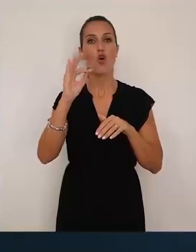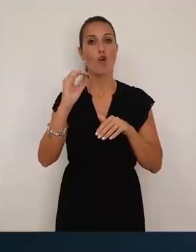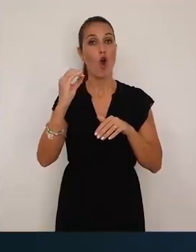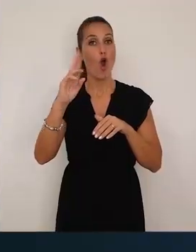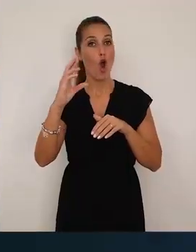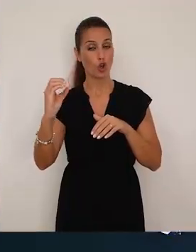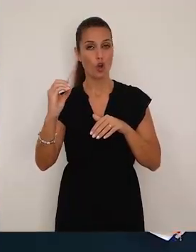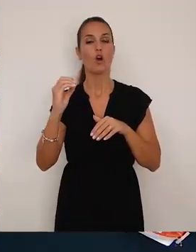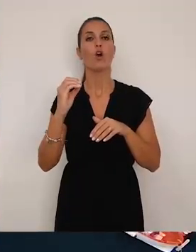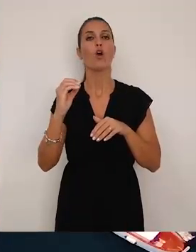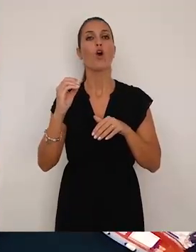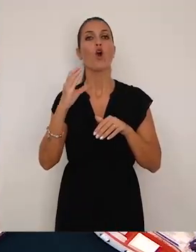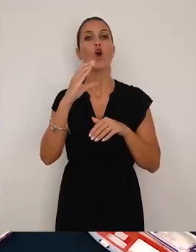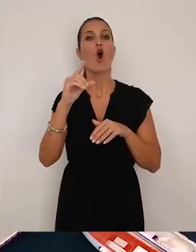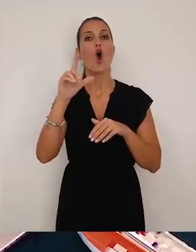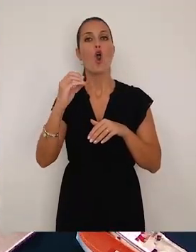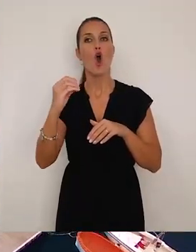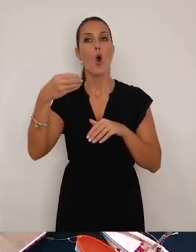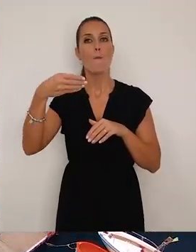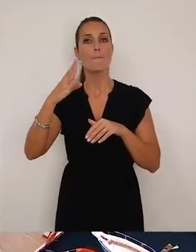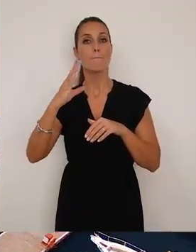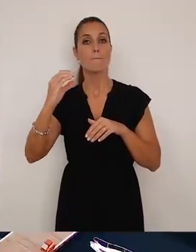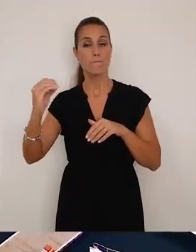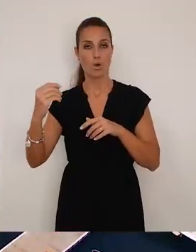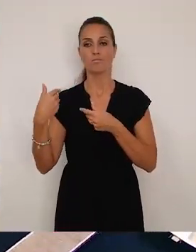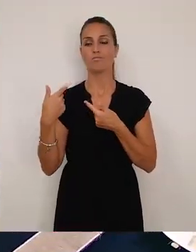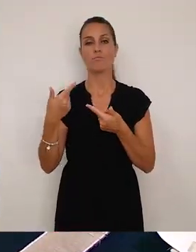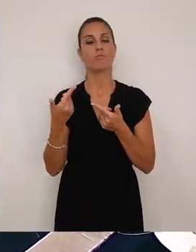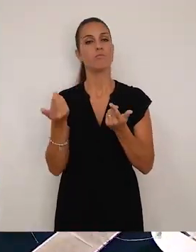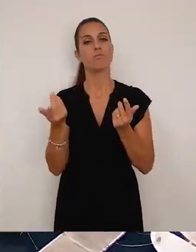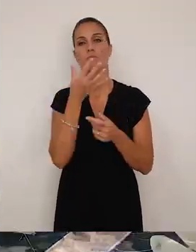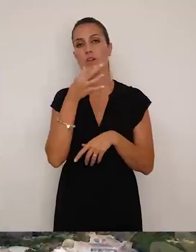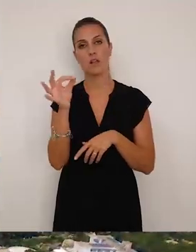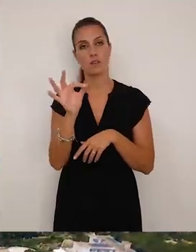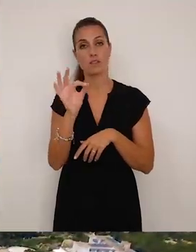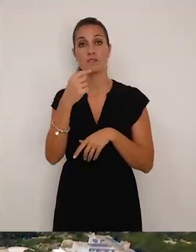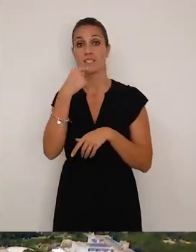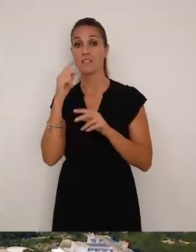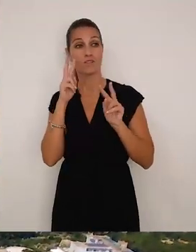e dona alla visione d’insieme della cittadina un tratto distintivo di rara bellezza difficilmente